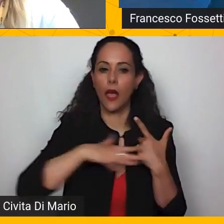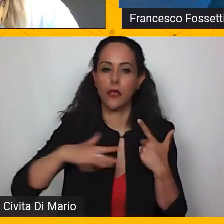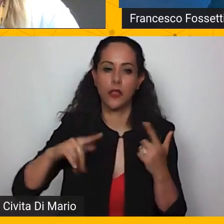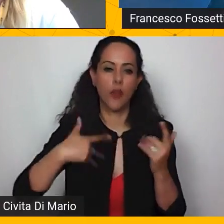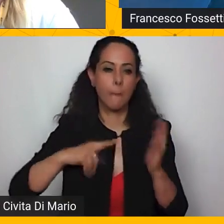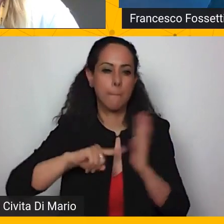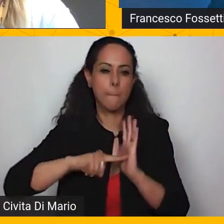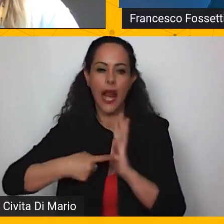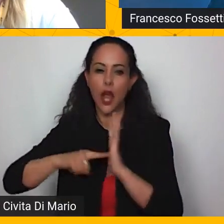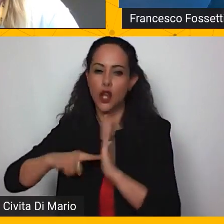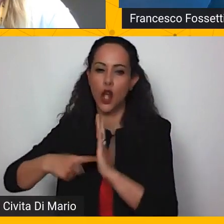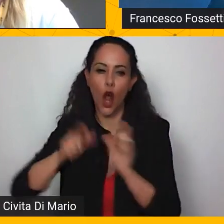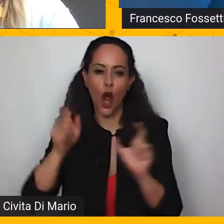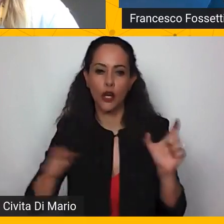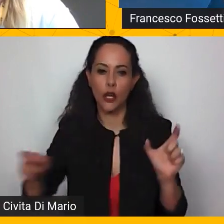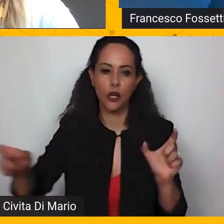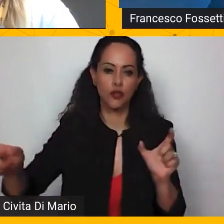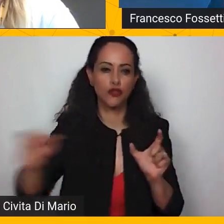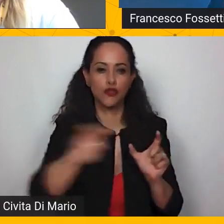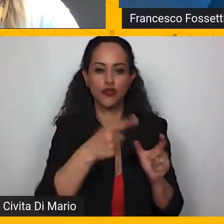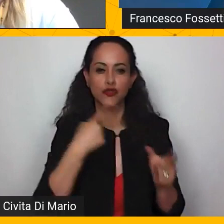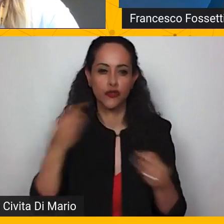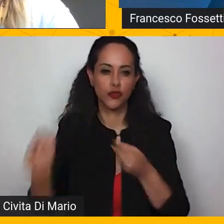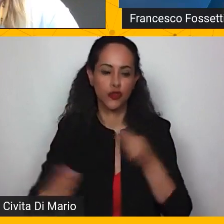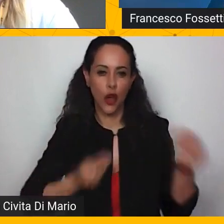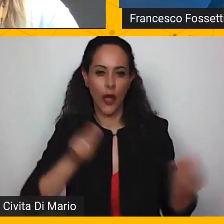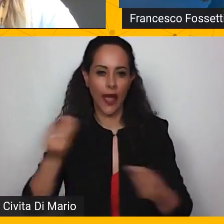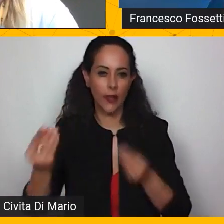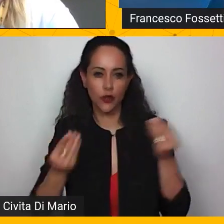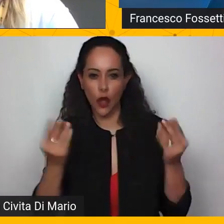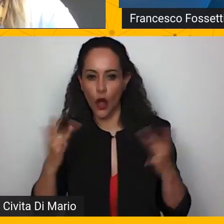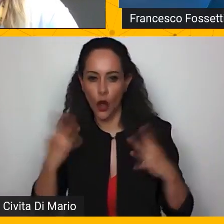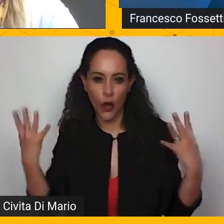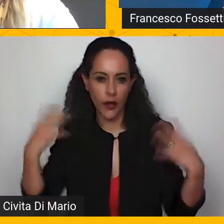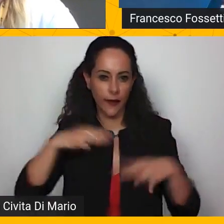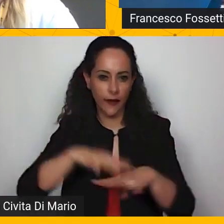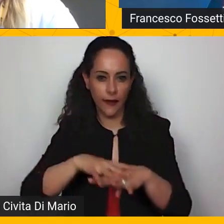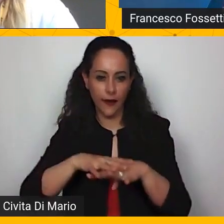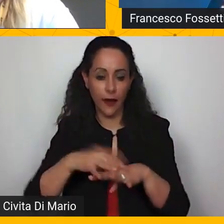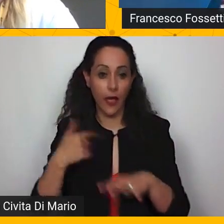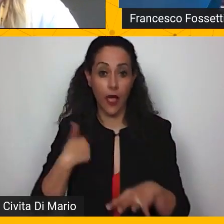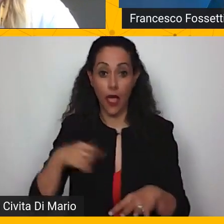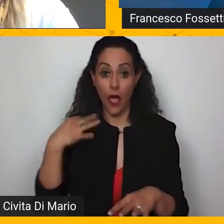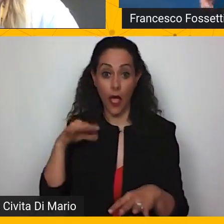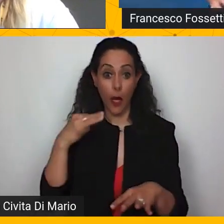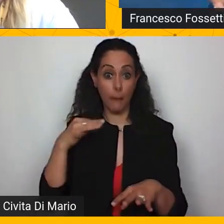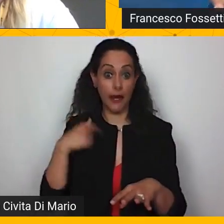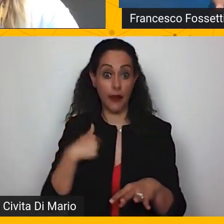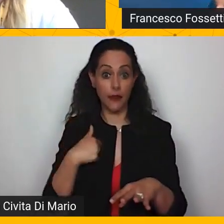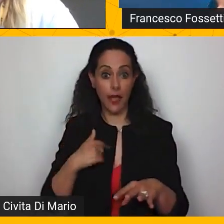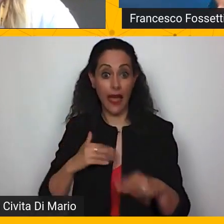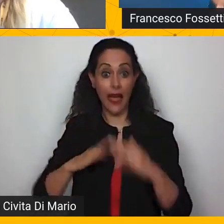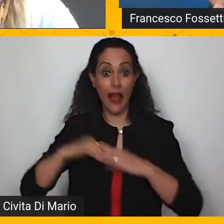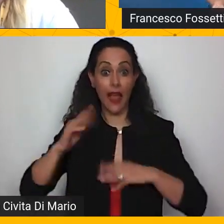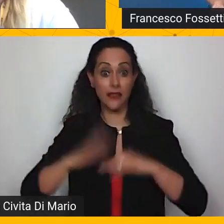cui ci sono milioni di giocatori quindi è è molto difficile al di là delle